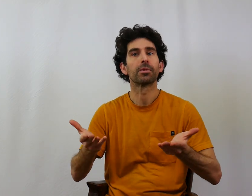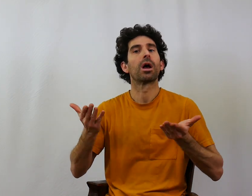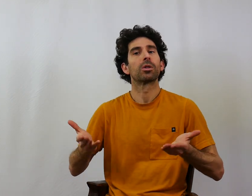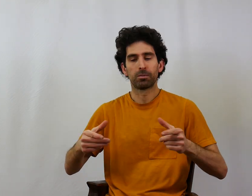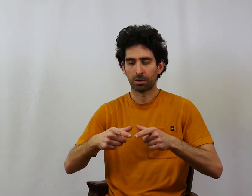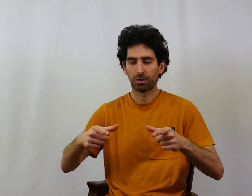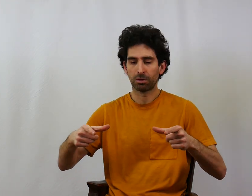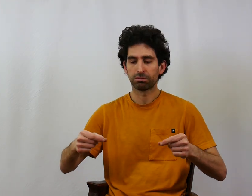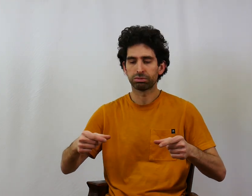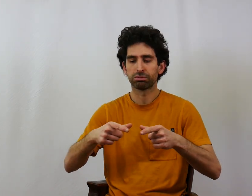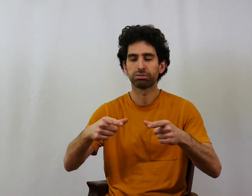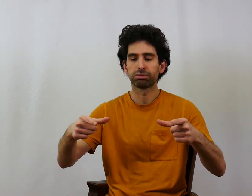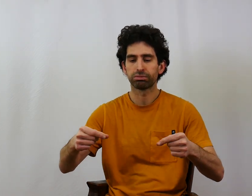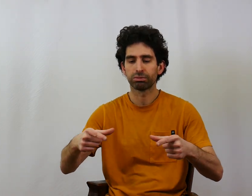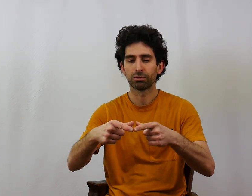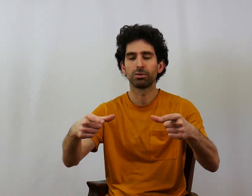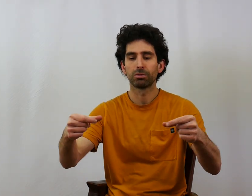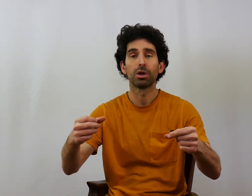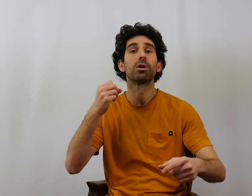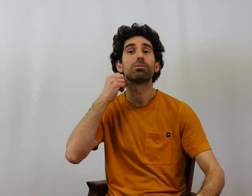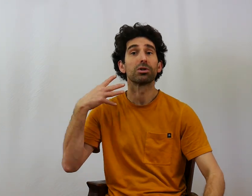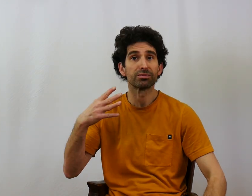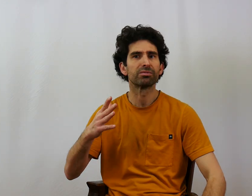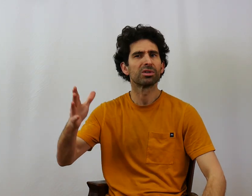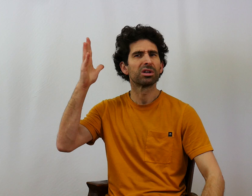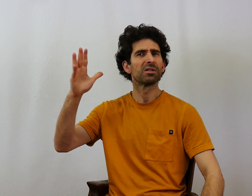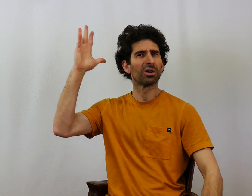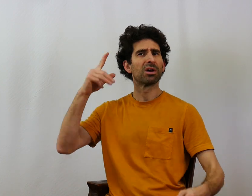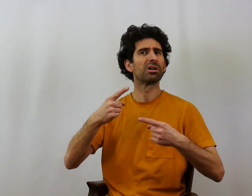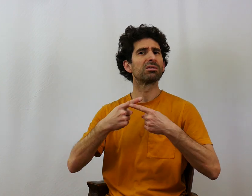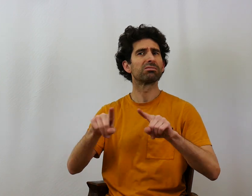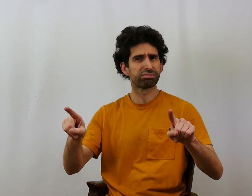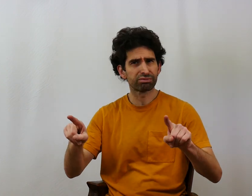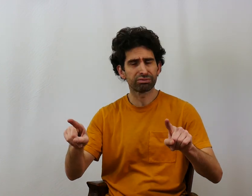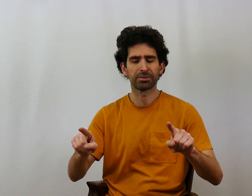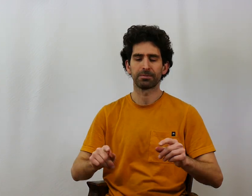Maintenant, ce sont des bandes blanches. Autrefois, c'était différent.